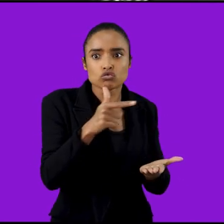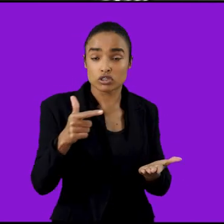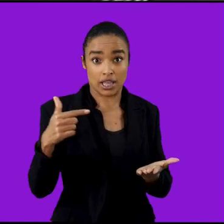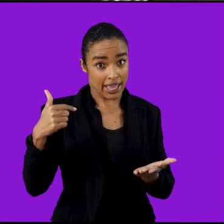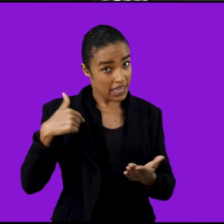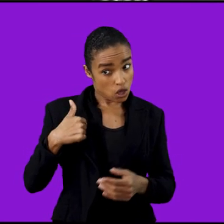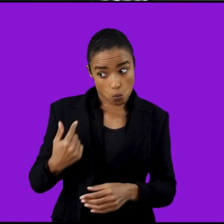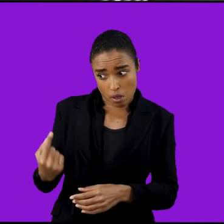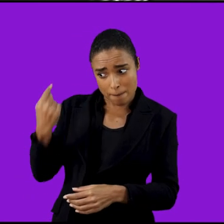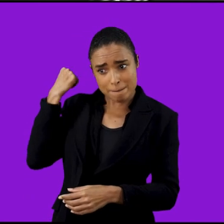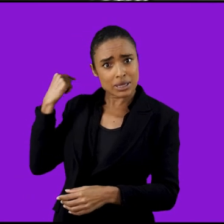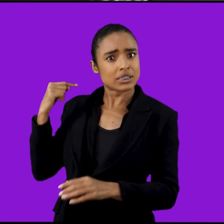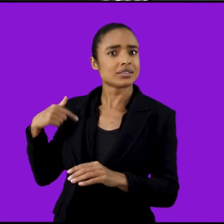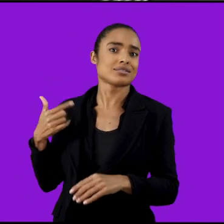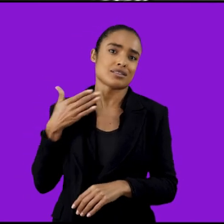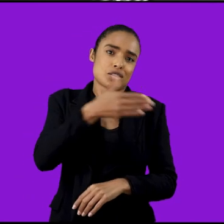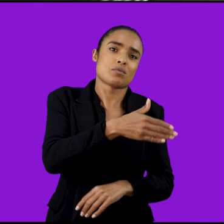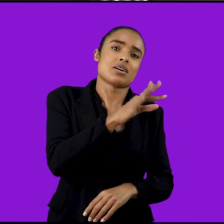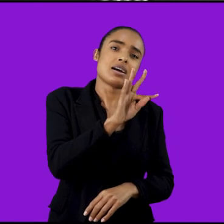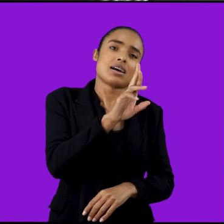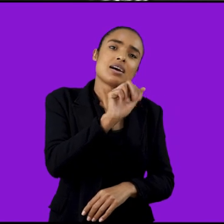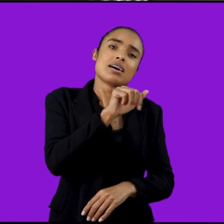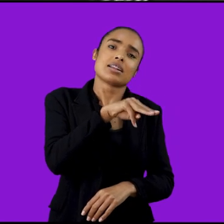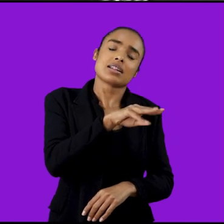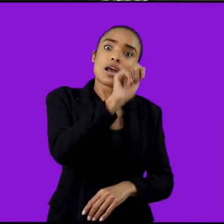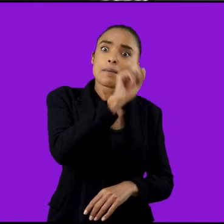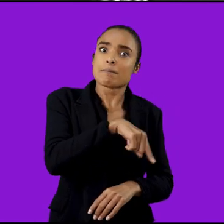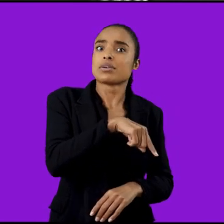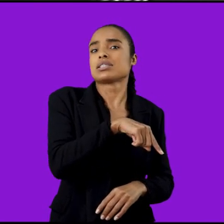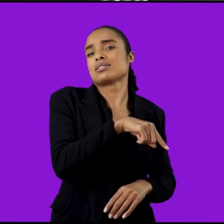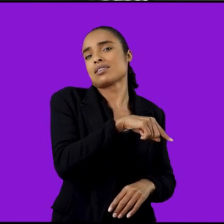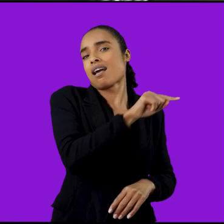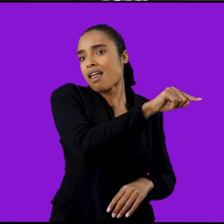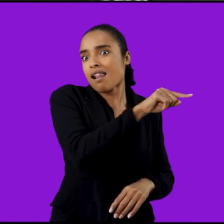Não tinha grana. É. Eu fui passar a ter grana mesmo quando eu entrei pra Trama. Que